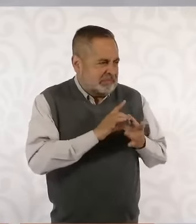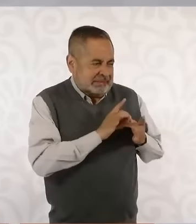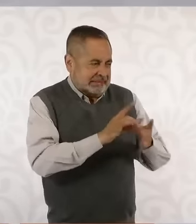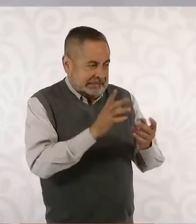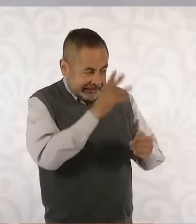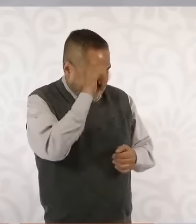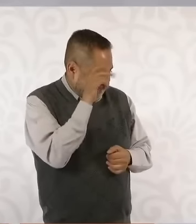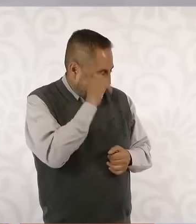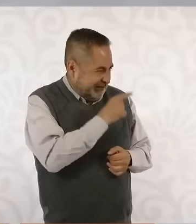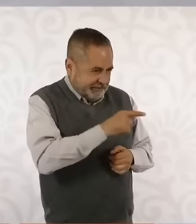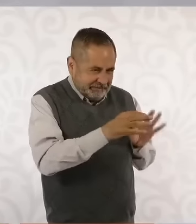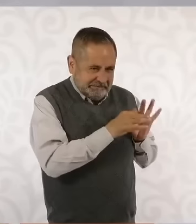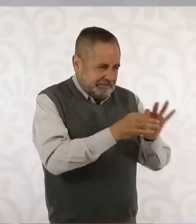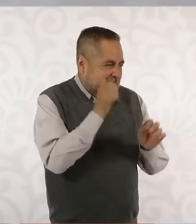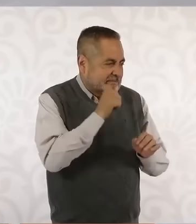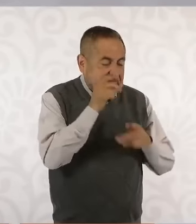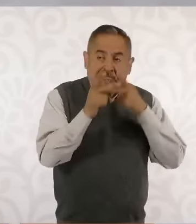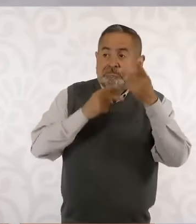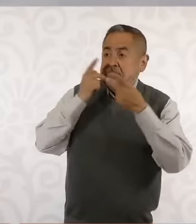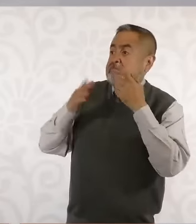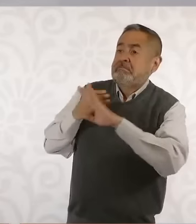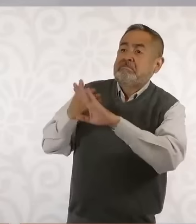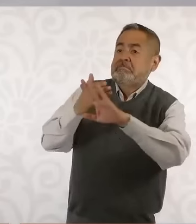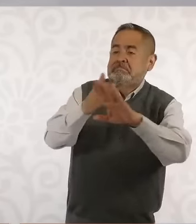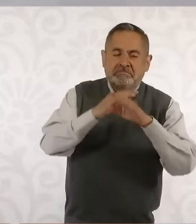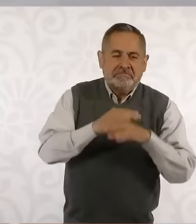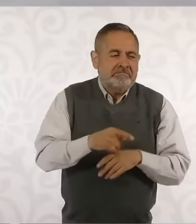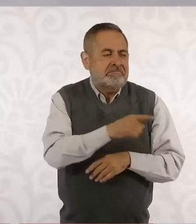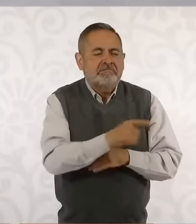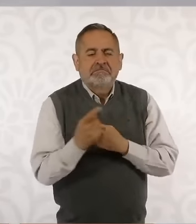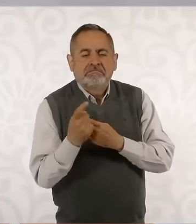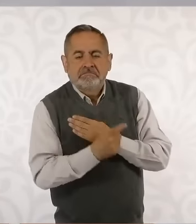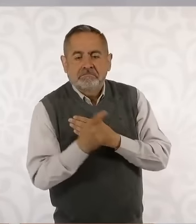precedentes en redes sociales con el uso de bots desde el extranjero,